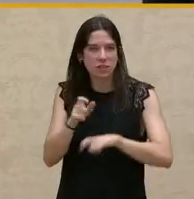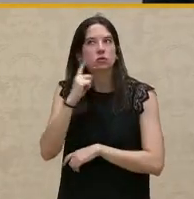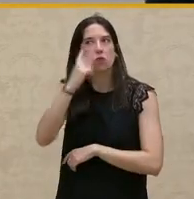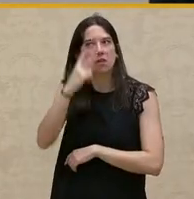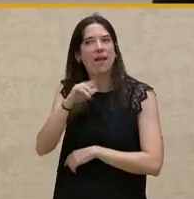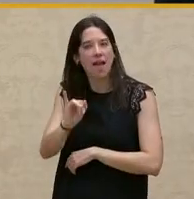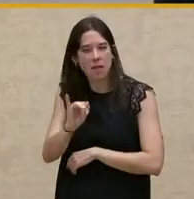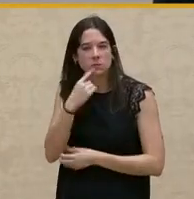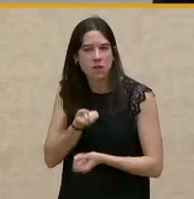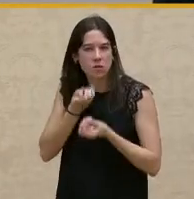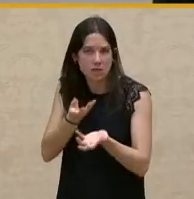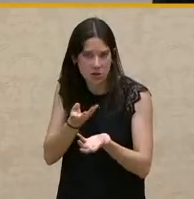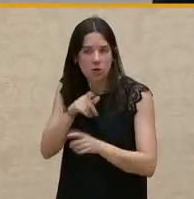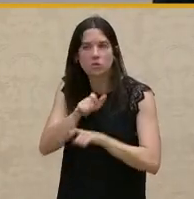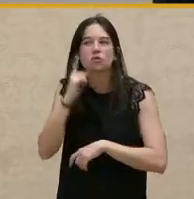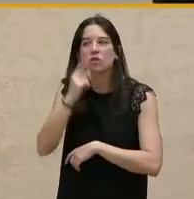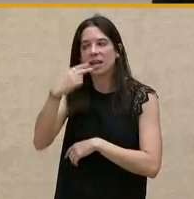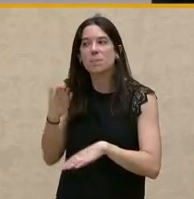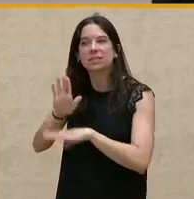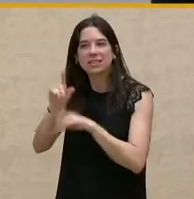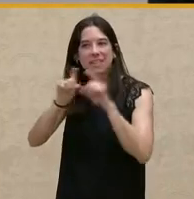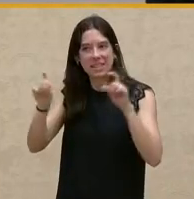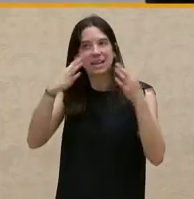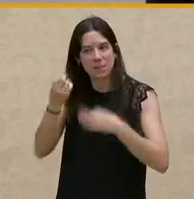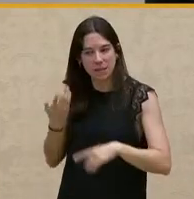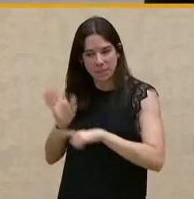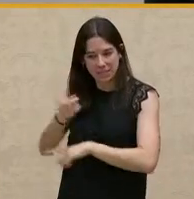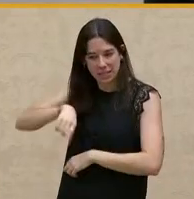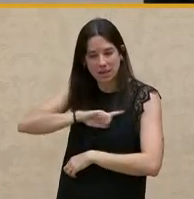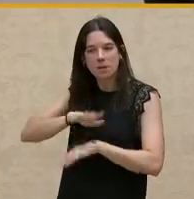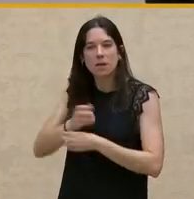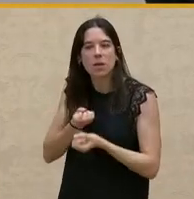representantes de entidades que les representan para que hablen de su experiencia personal: